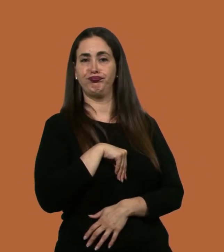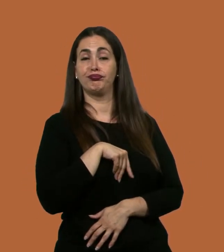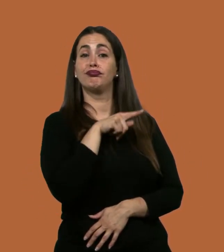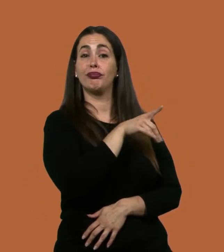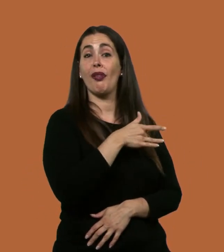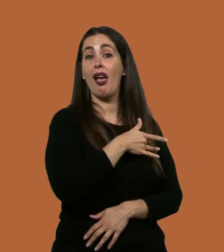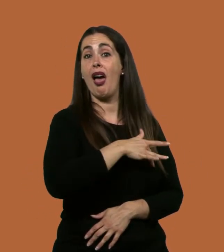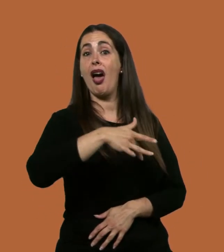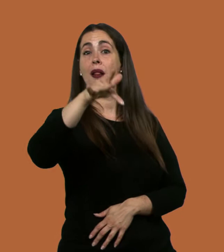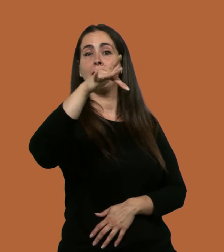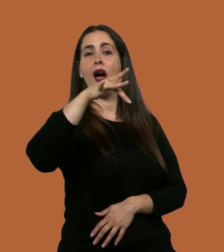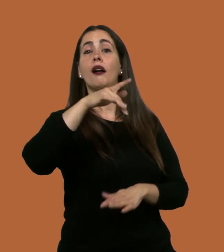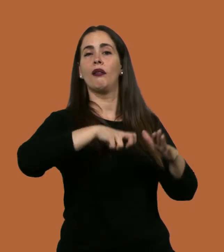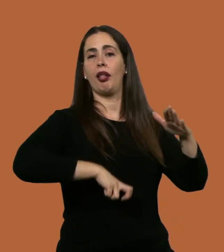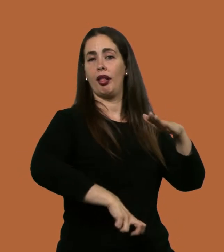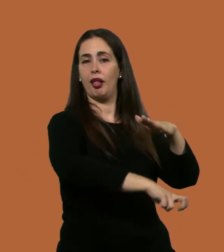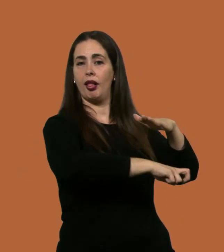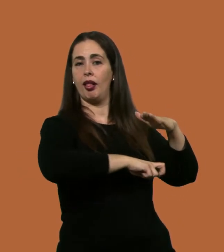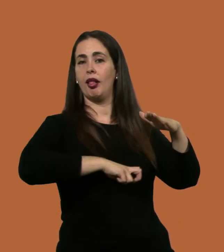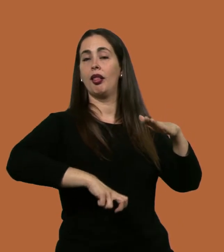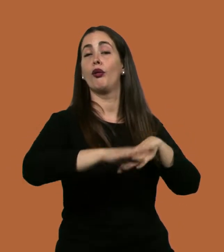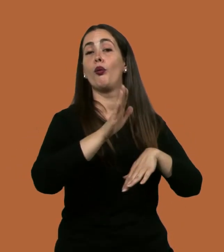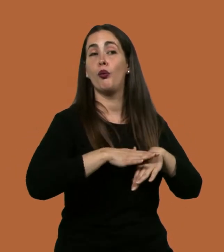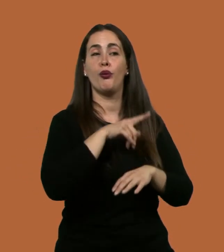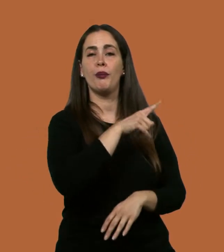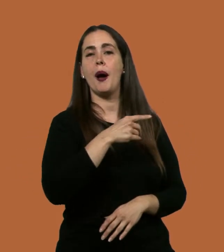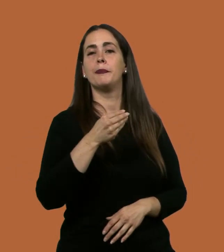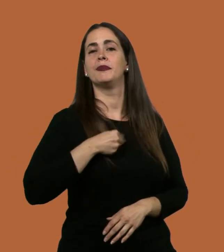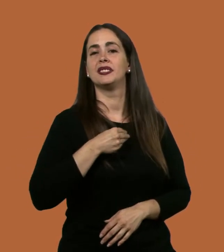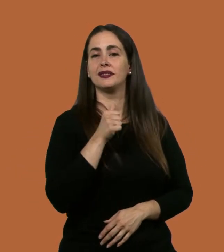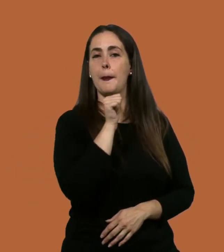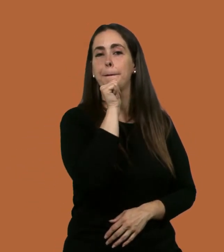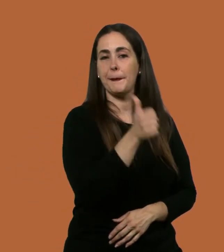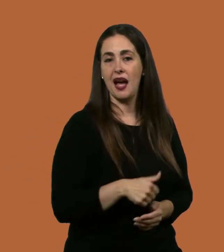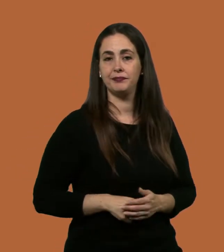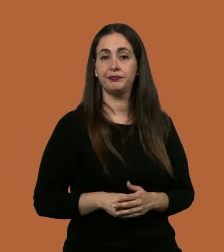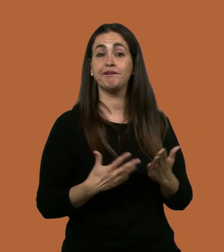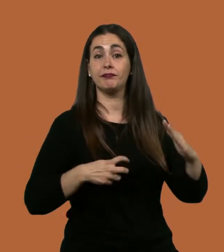A causa d’aquesta missa mal celebrada, la seva ànima anà al purgatori,